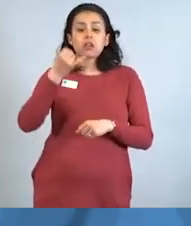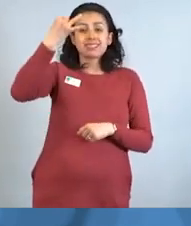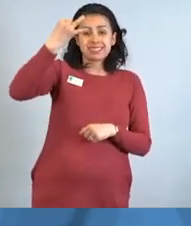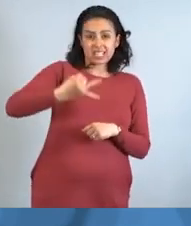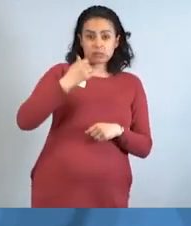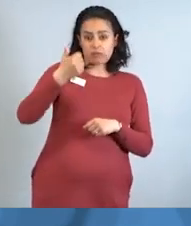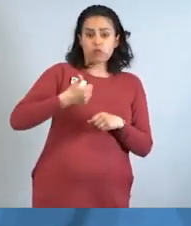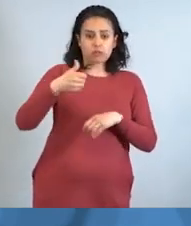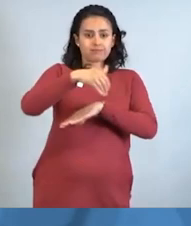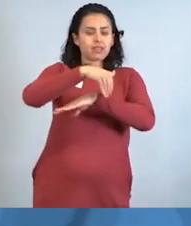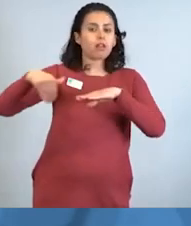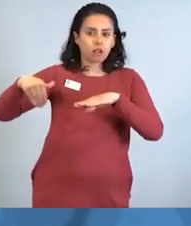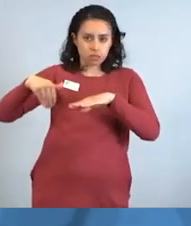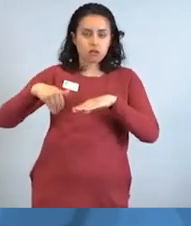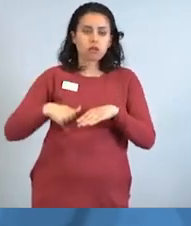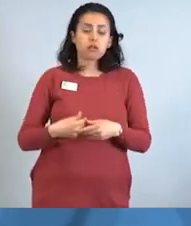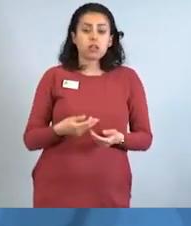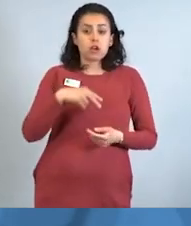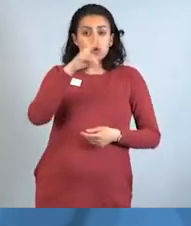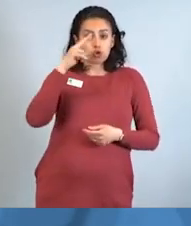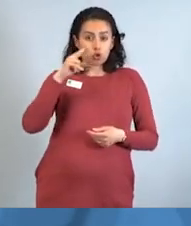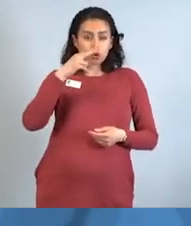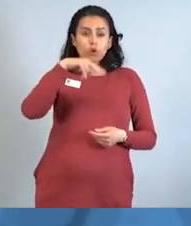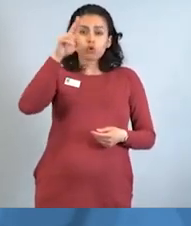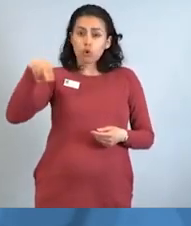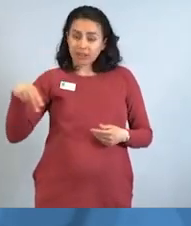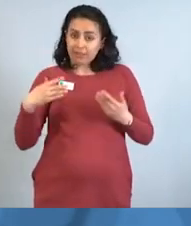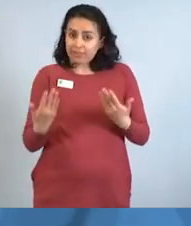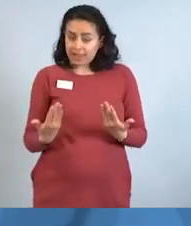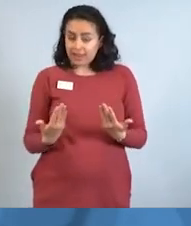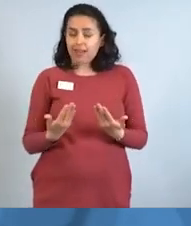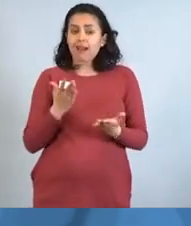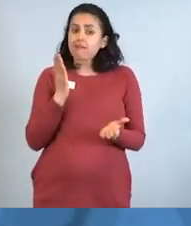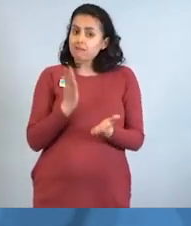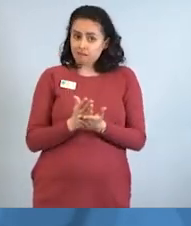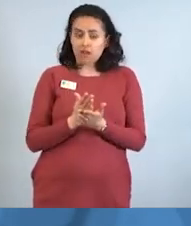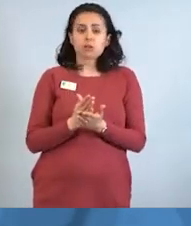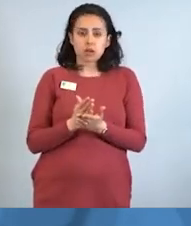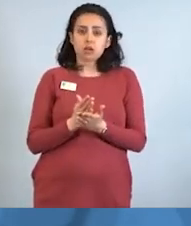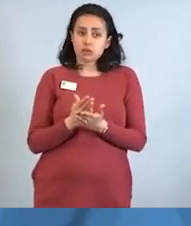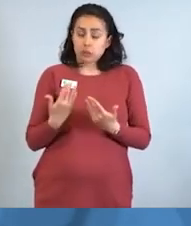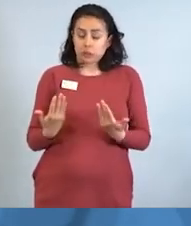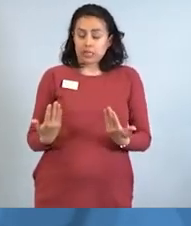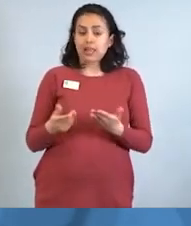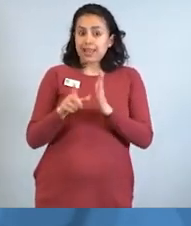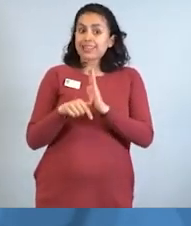Norja päättää tänään, he ovat varmaan paraikaa pitämässä tästä lehdistötilaisuutta.